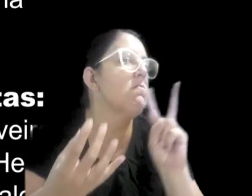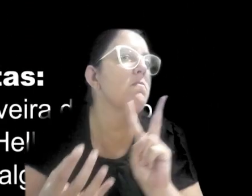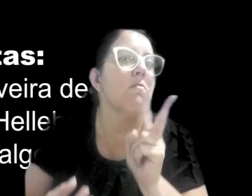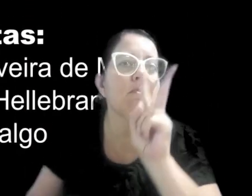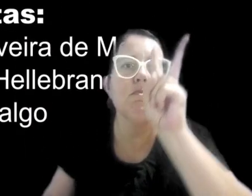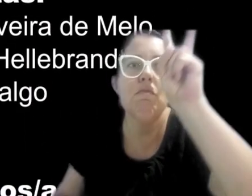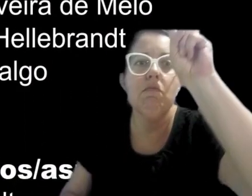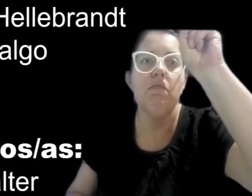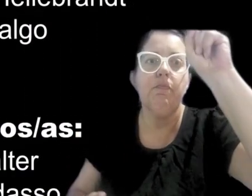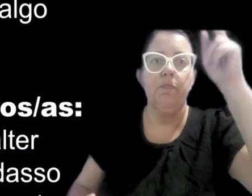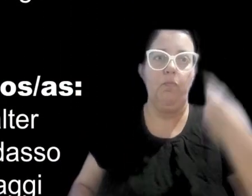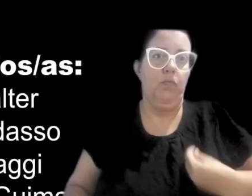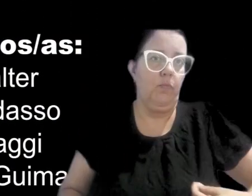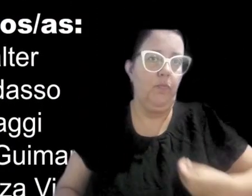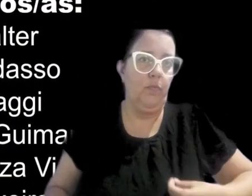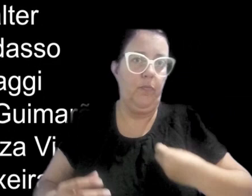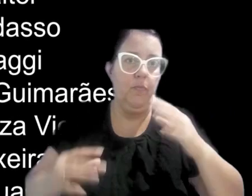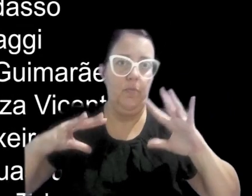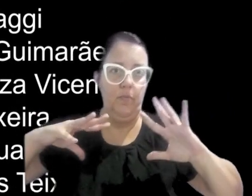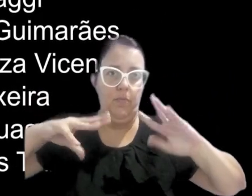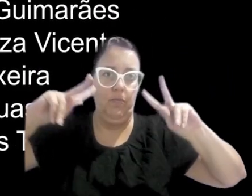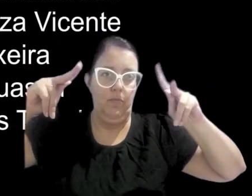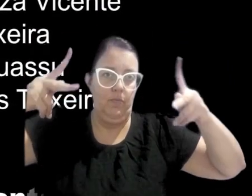Quanto vale a vida de alguém?